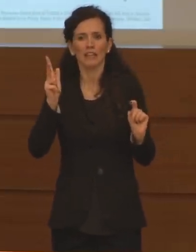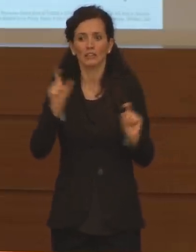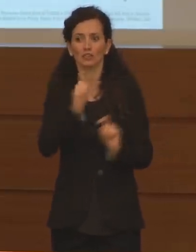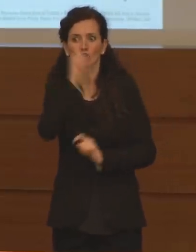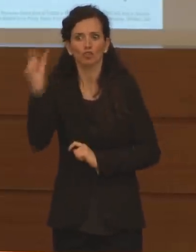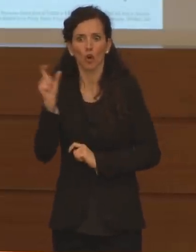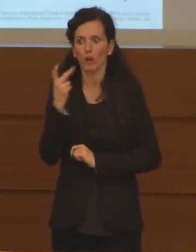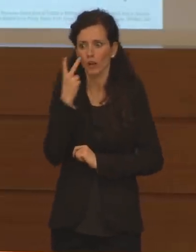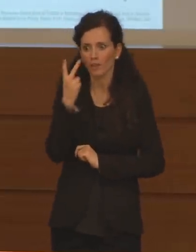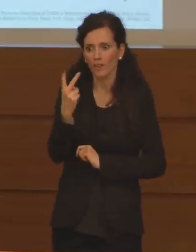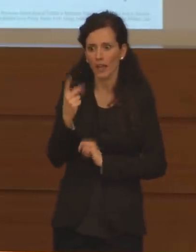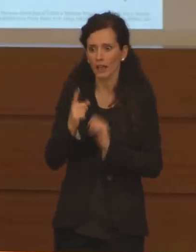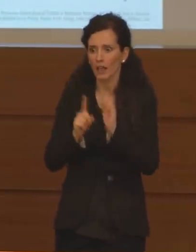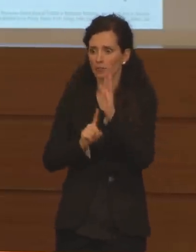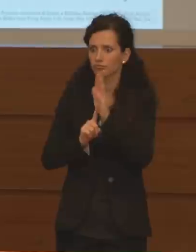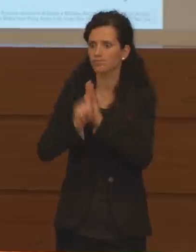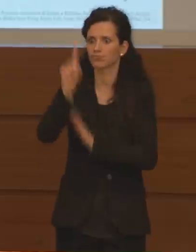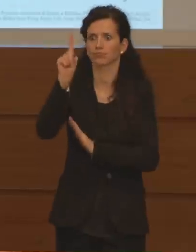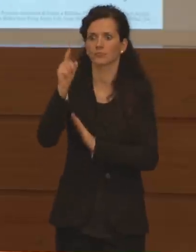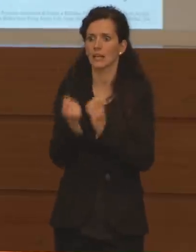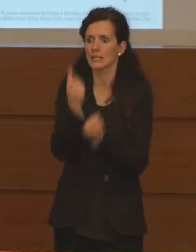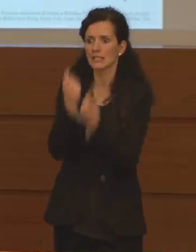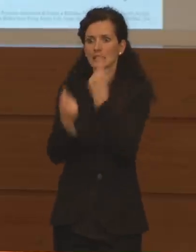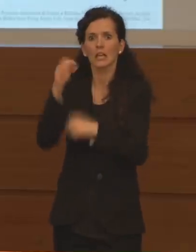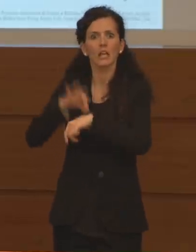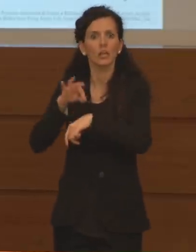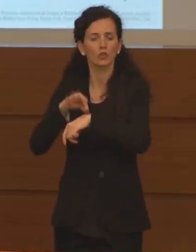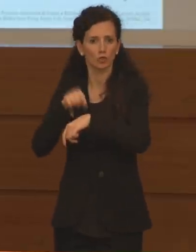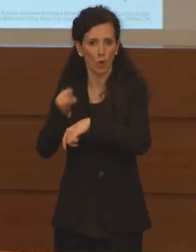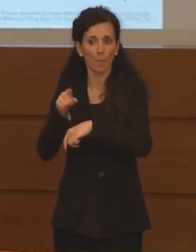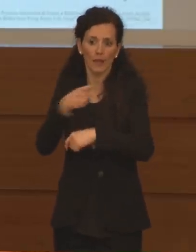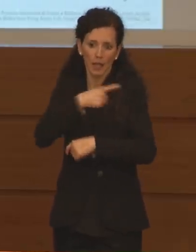effetto che noi ci aspettiamo e speriamo di vederlo presto dobbiamo